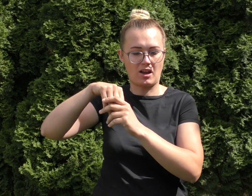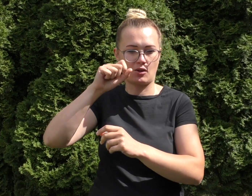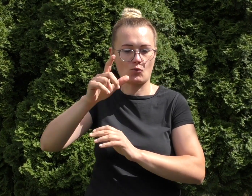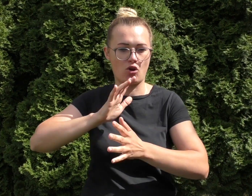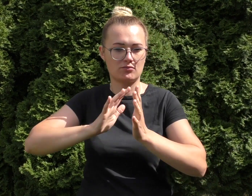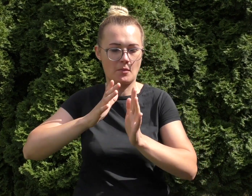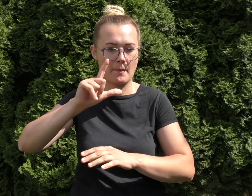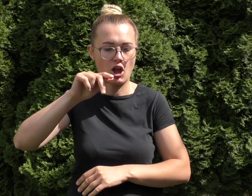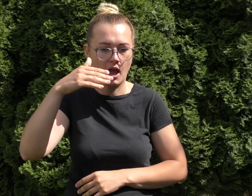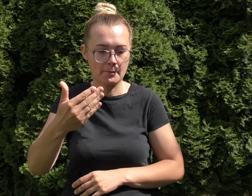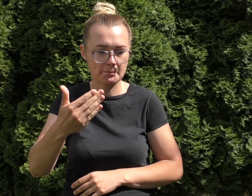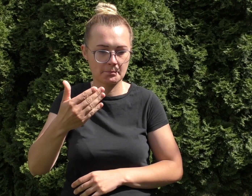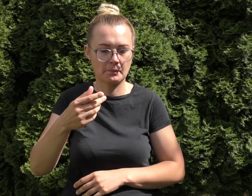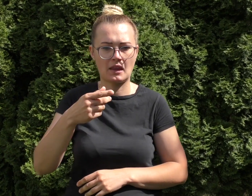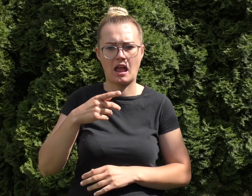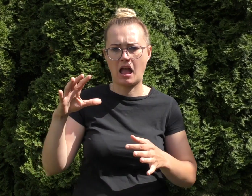za pośrednictwem tłumacza języka migowego online.